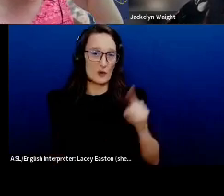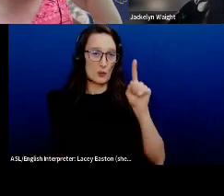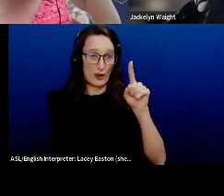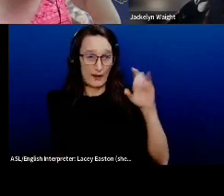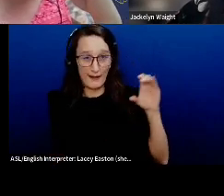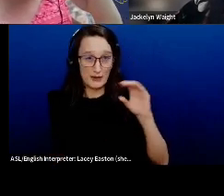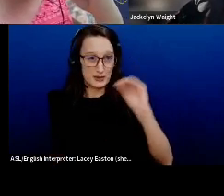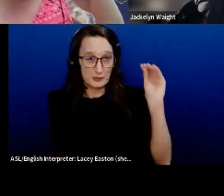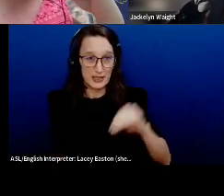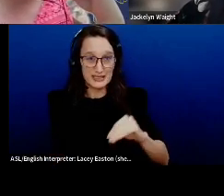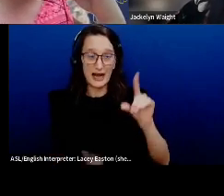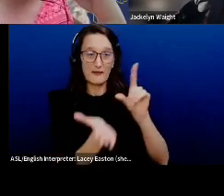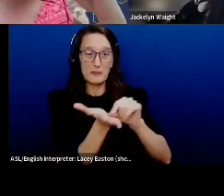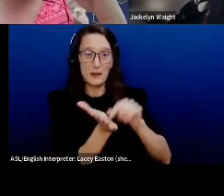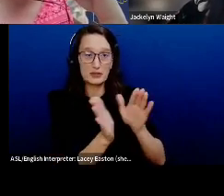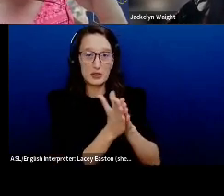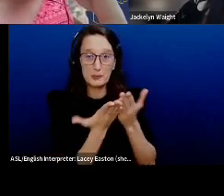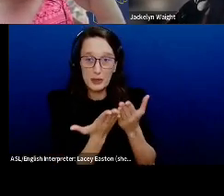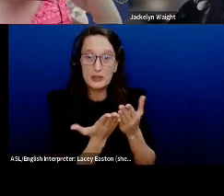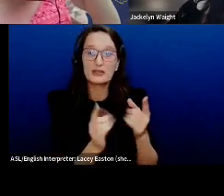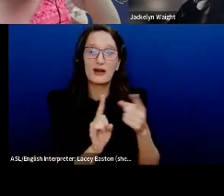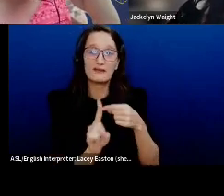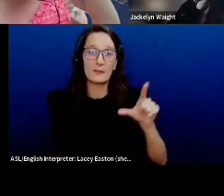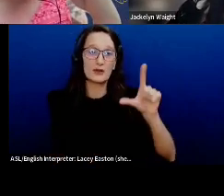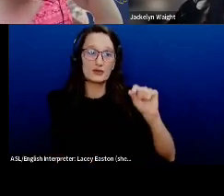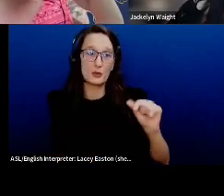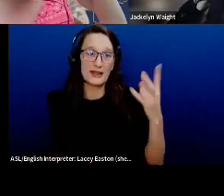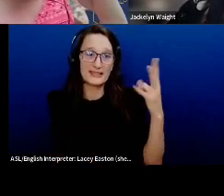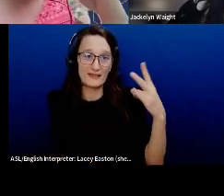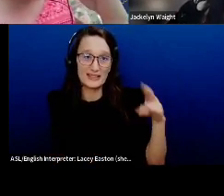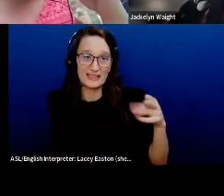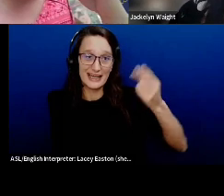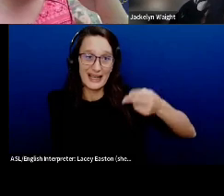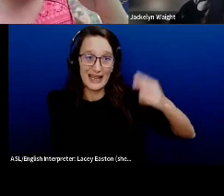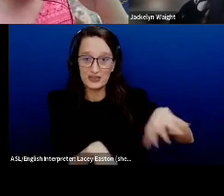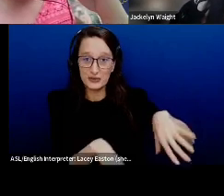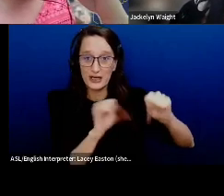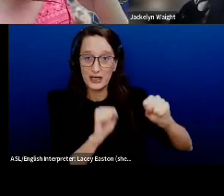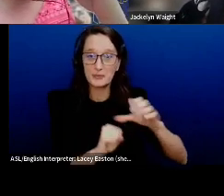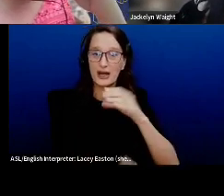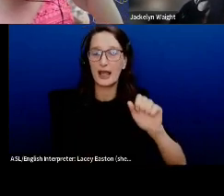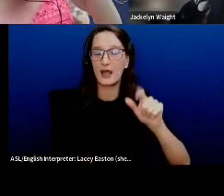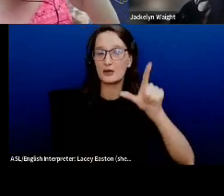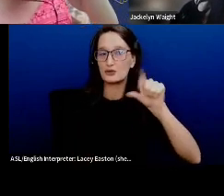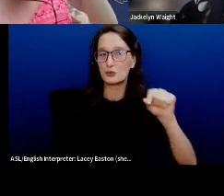de las editoriales de la adopción de historia de 2017 y la de ciencias de 2018. Los hemos estado solicitando